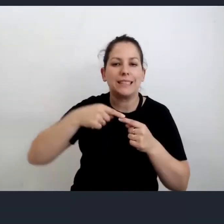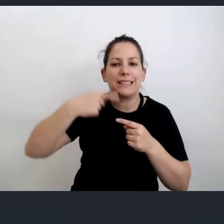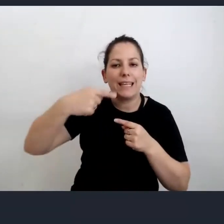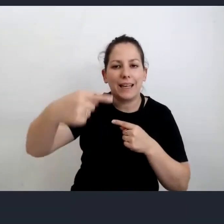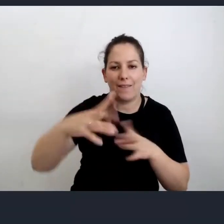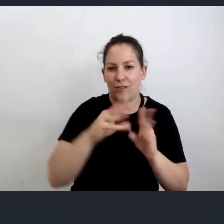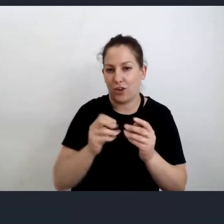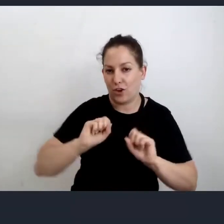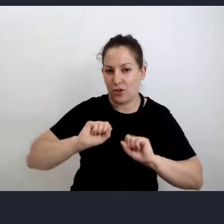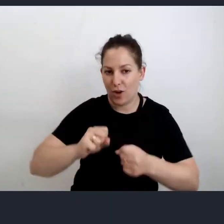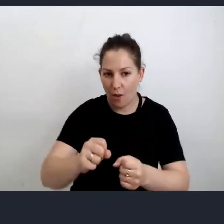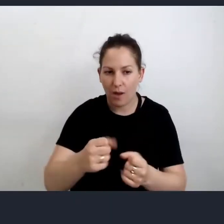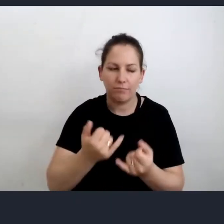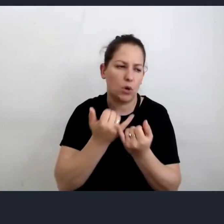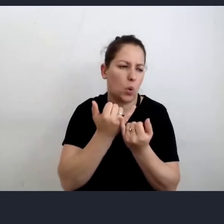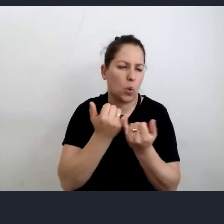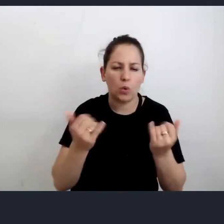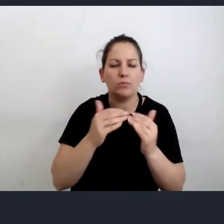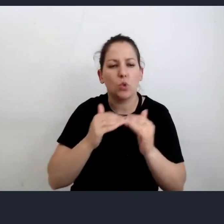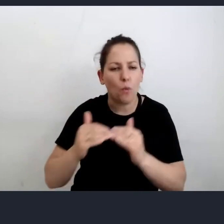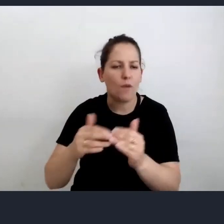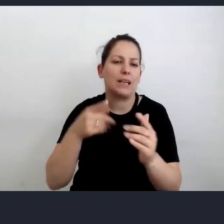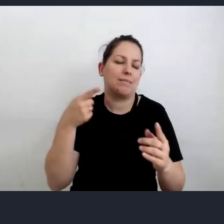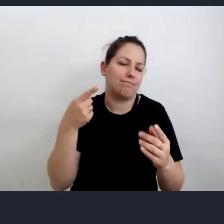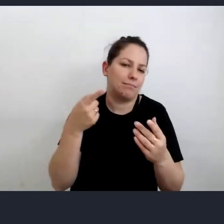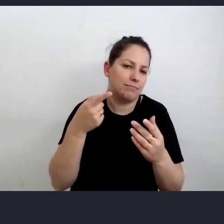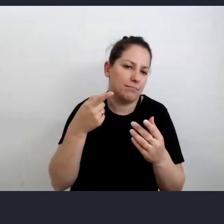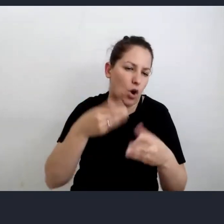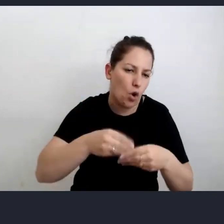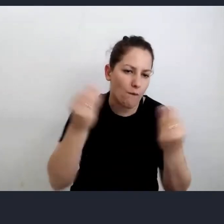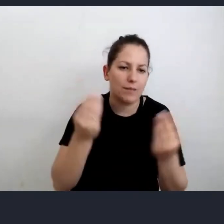dotyczących zrównoważonego rozwoju miast inteligentnych,